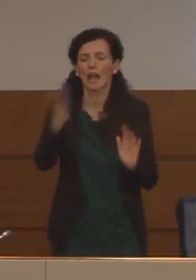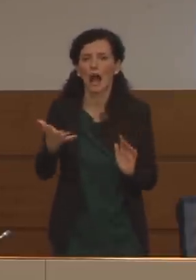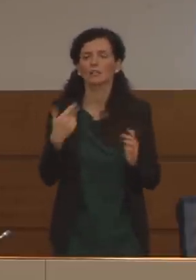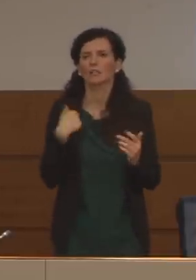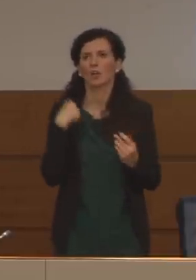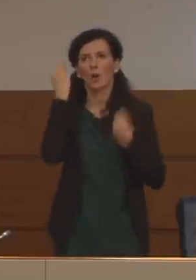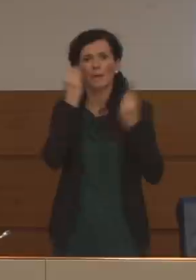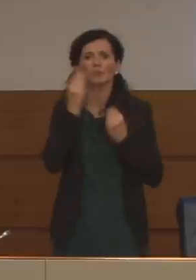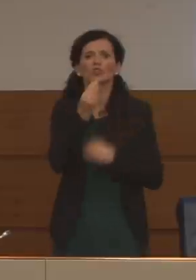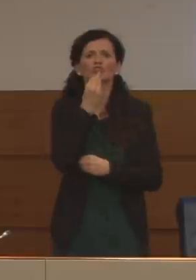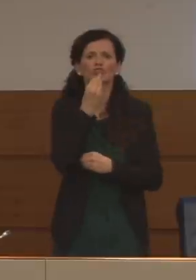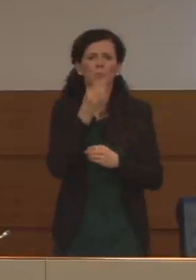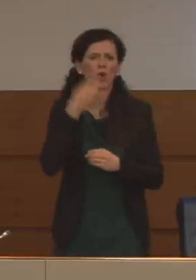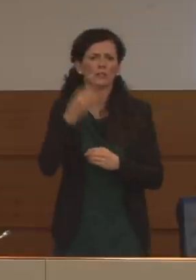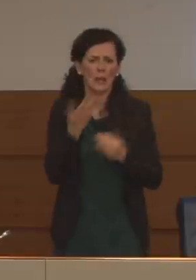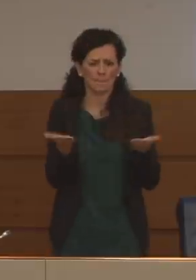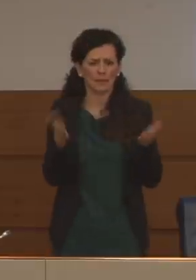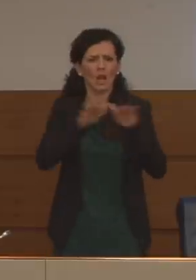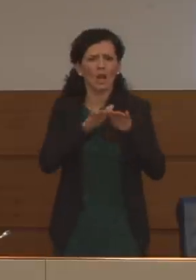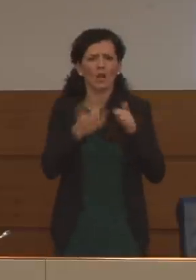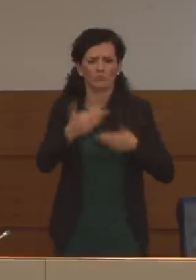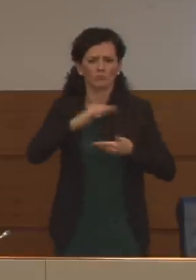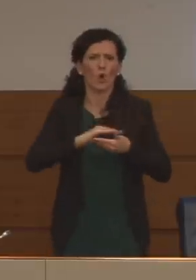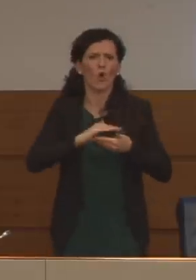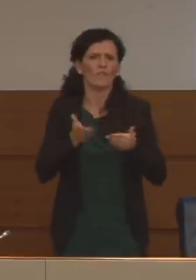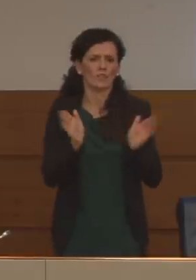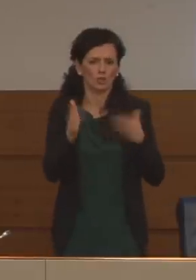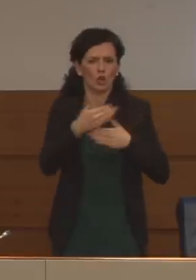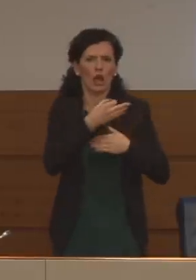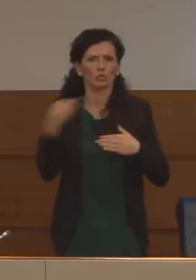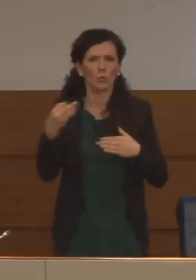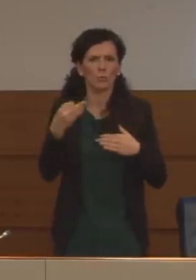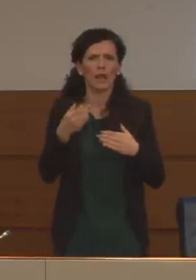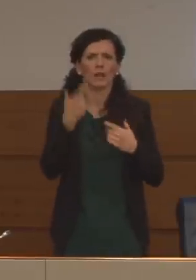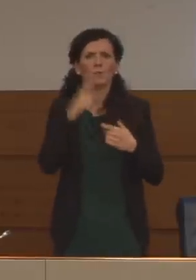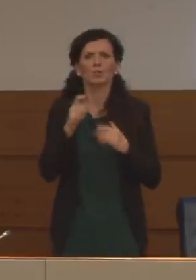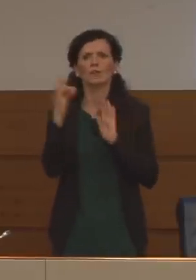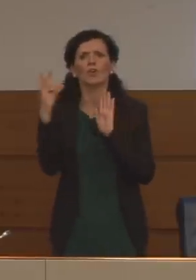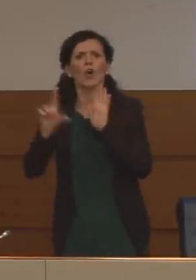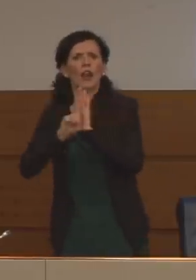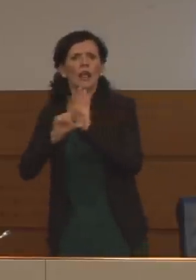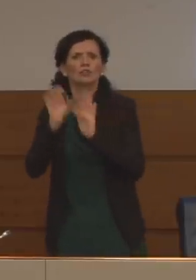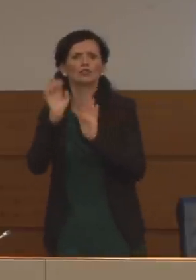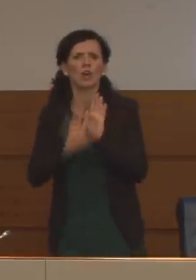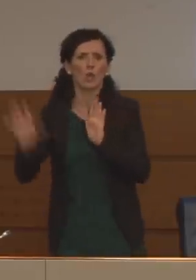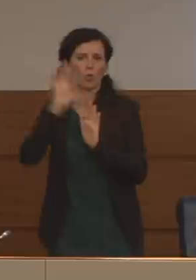confezionati in forma molto rigorosa, la normativa europea precedentemente già in